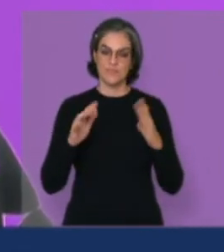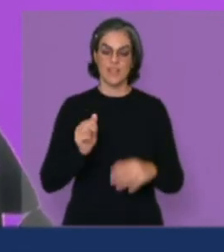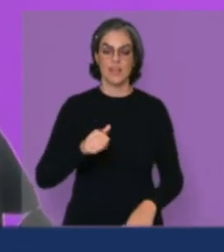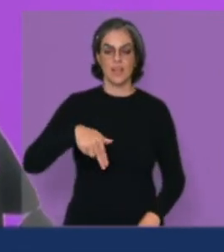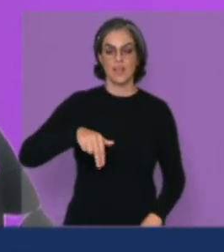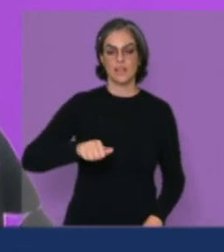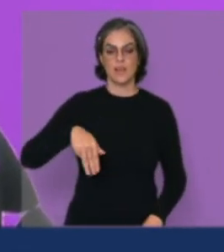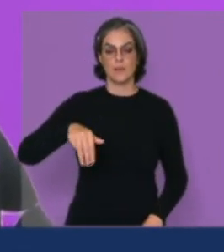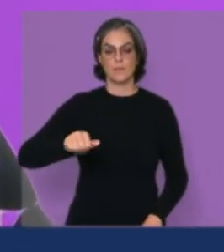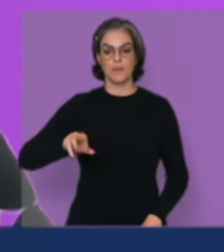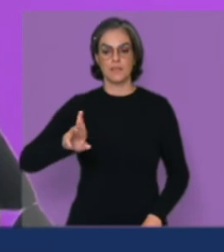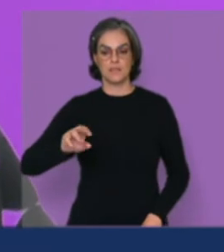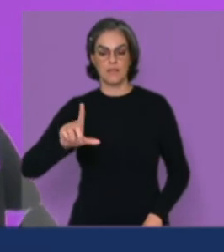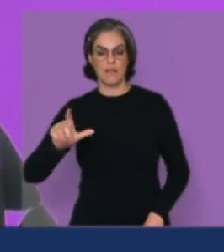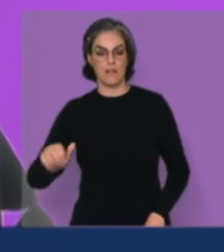AND ANA MARCELA, A REBECA